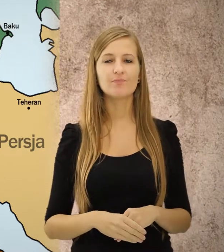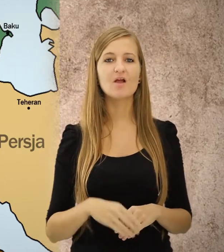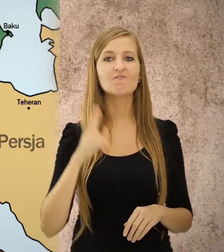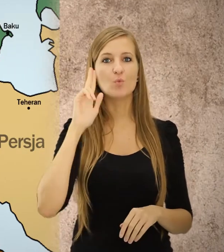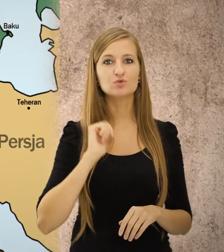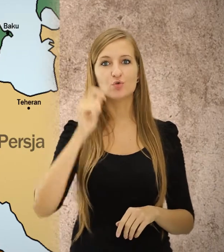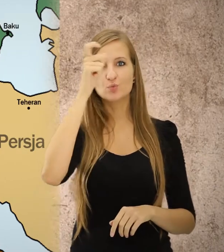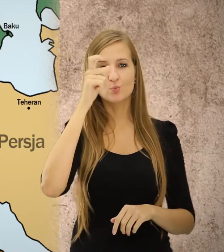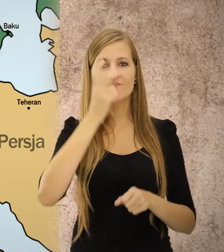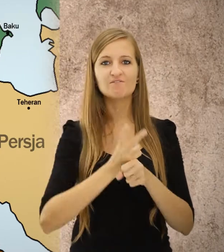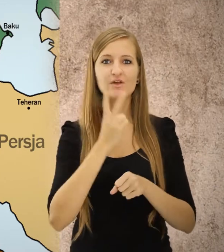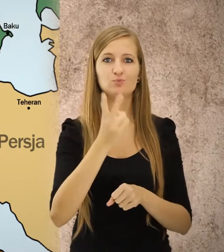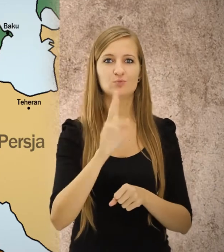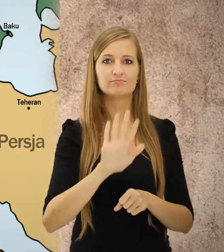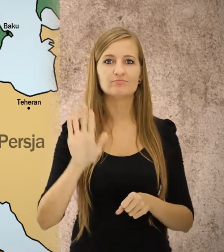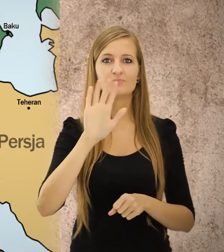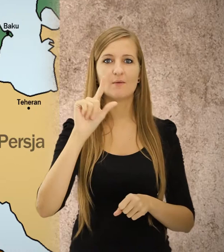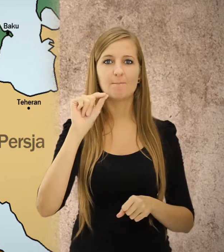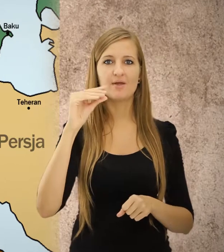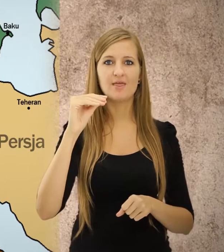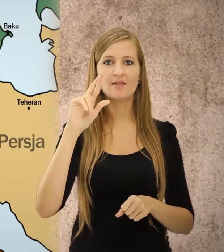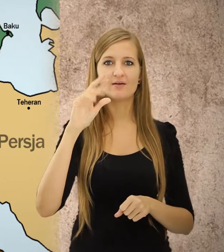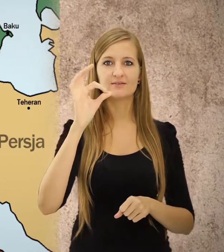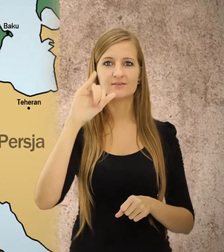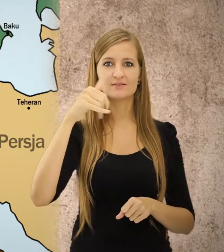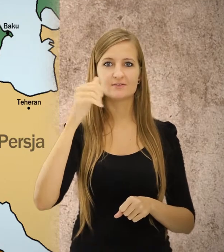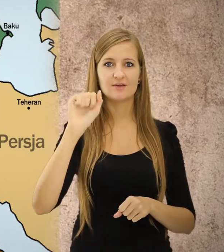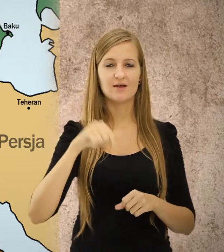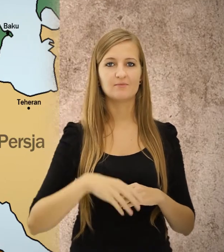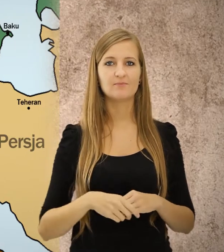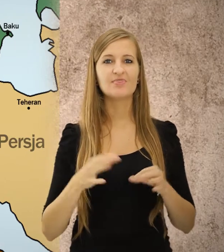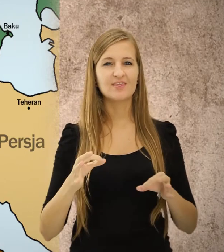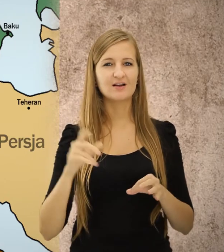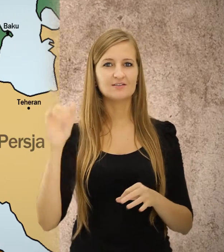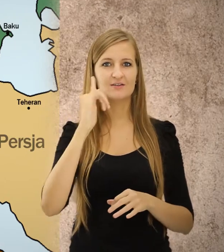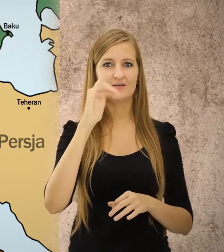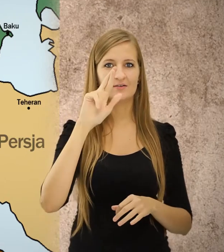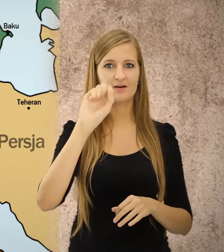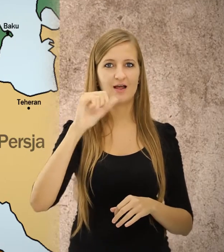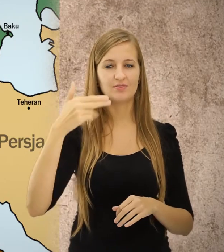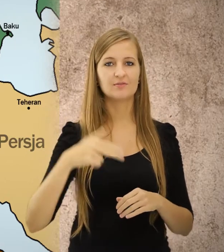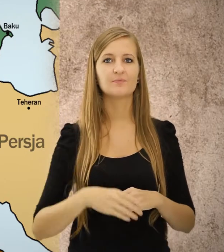Wojska tureckie weszły do Persji (dzisiejszy Iran).